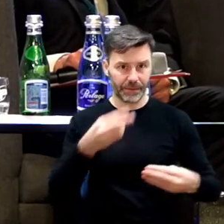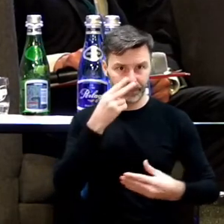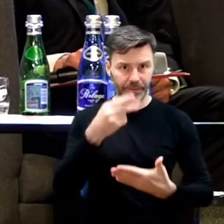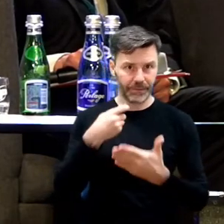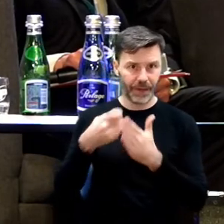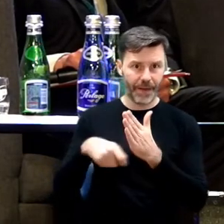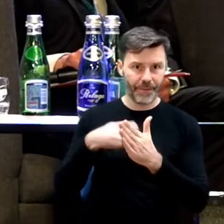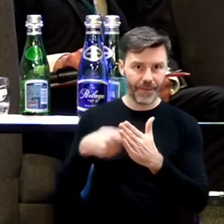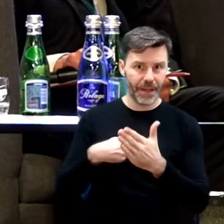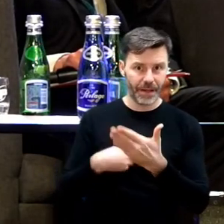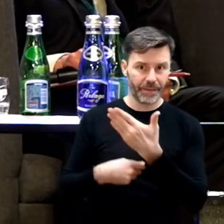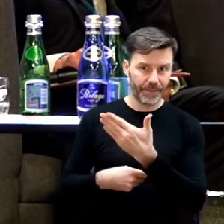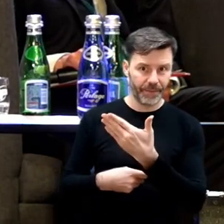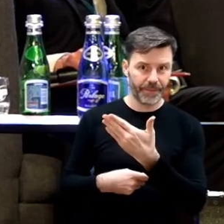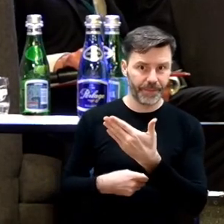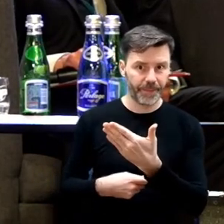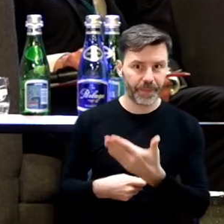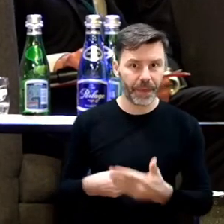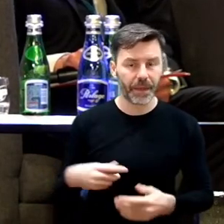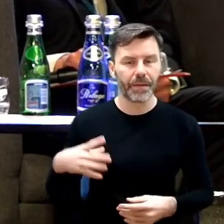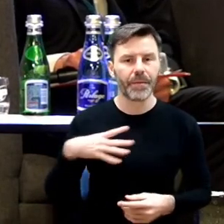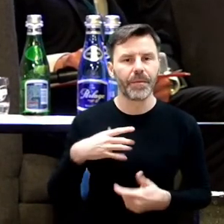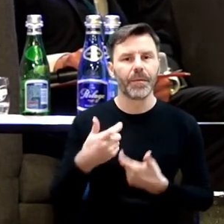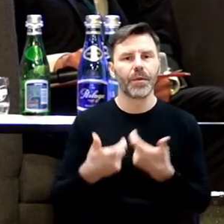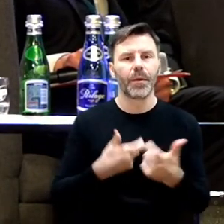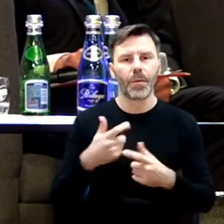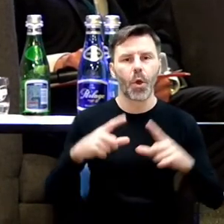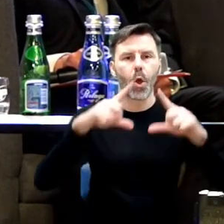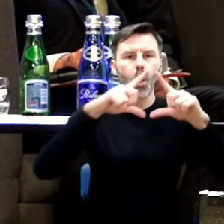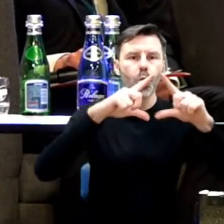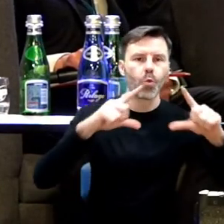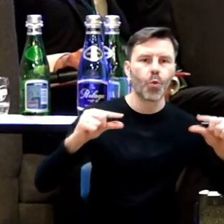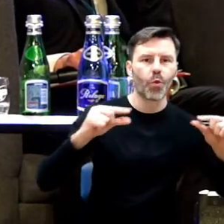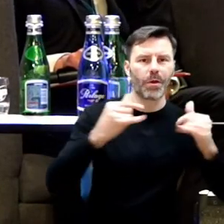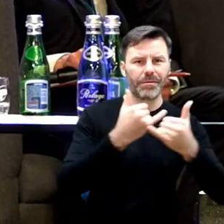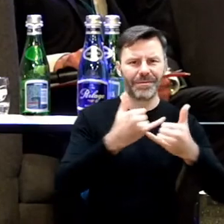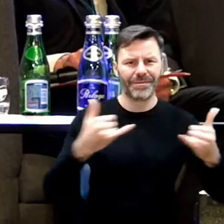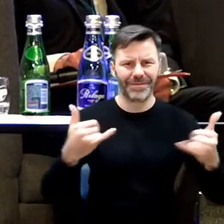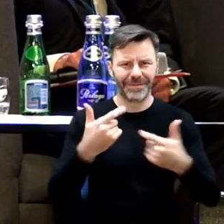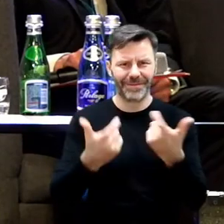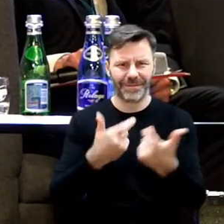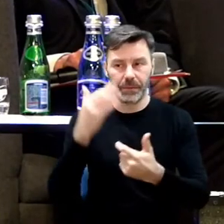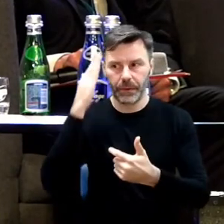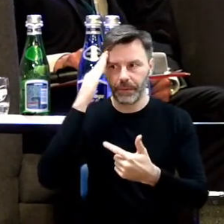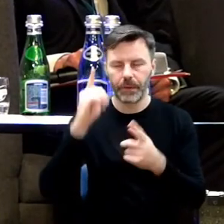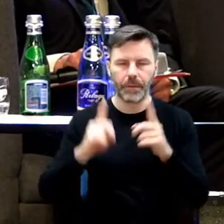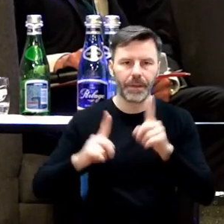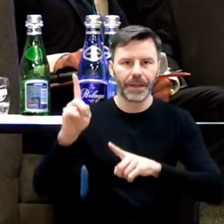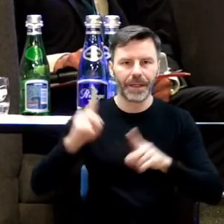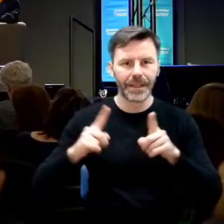zprefabrykowaliśmy trapezy trójkąty, bo jak wiemy nie każda działka jest idealnie prostokątna i ma kąty proste.